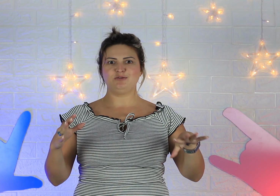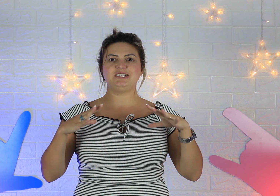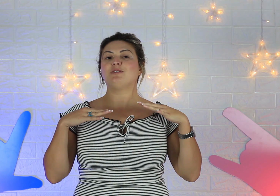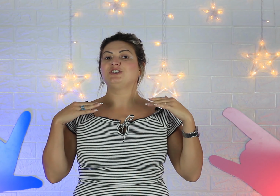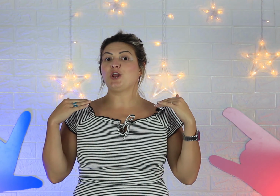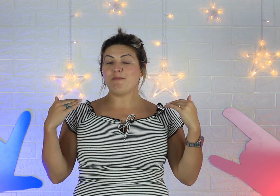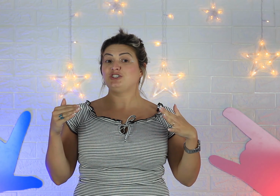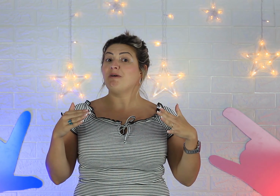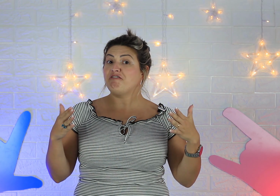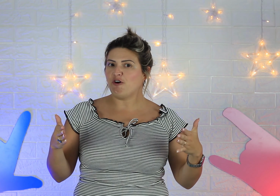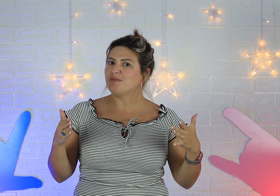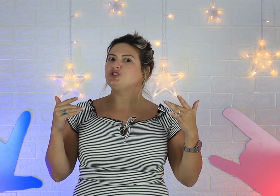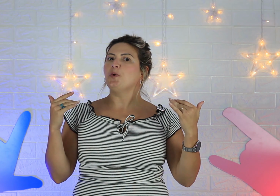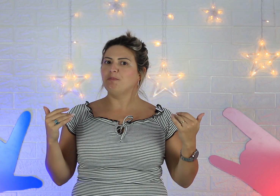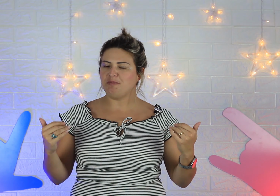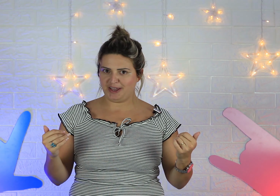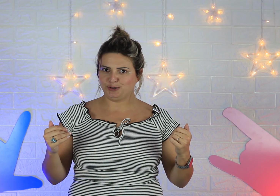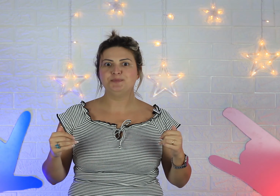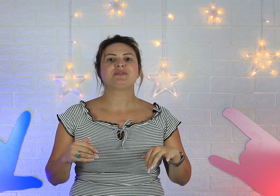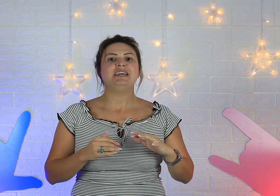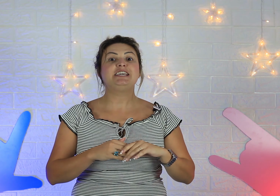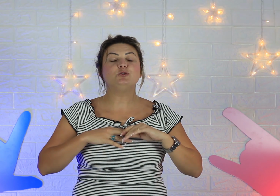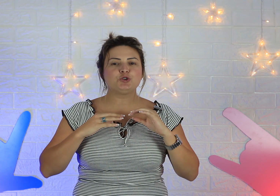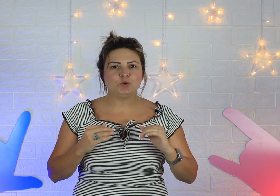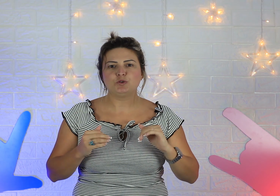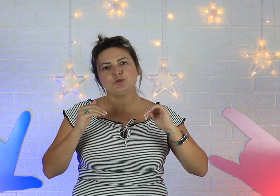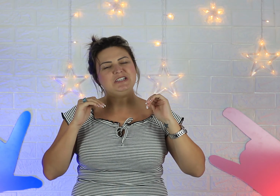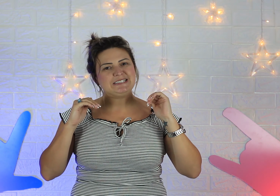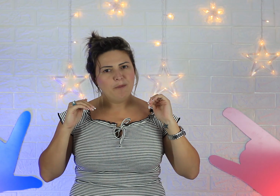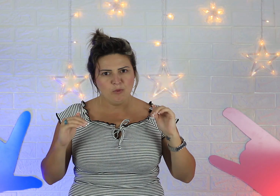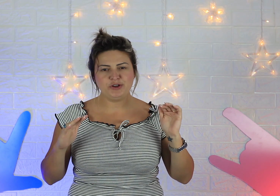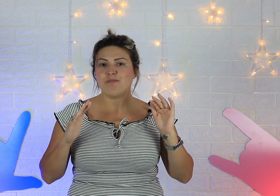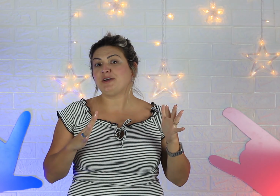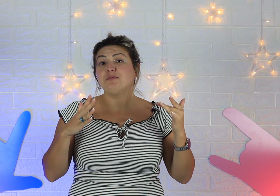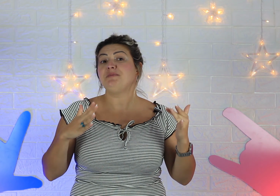para você é um sinal que geralmente é uma forma de cumprimento e que os surdos utilizam muito